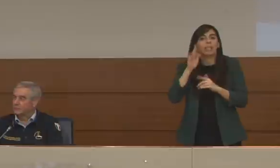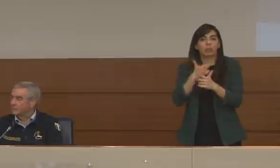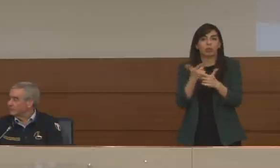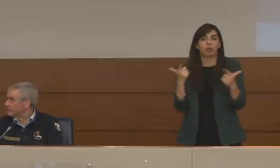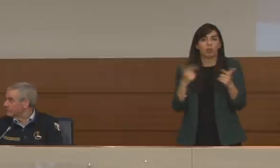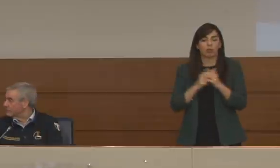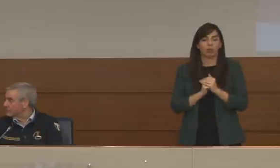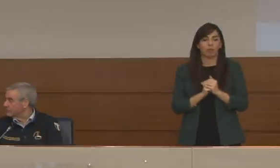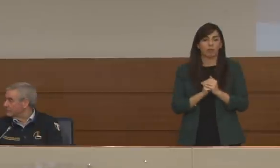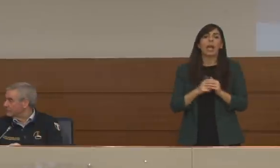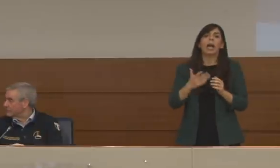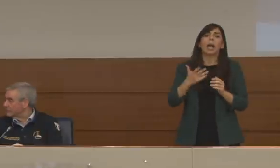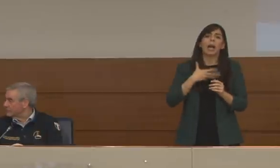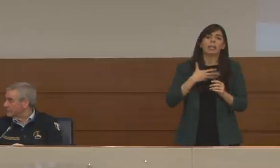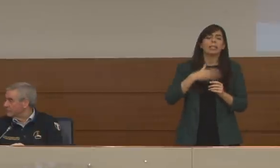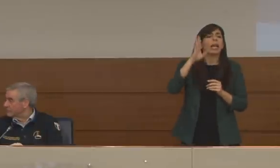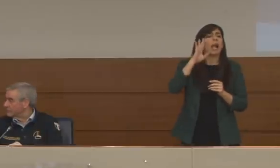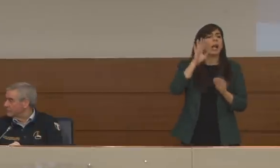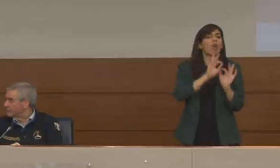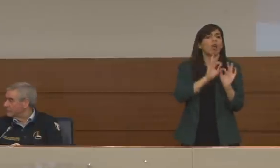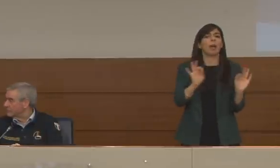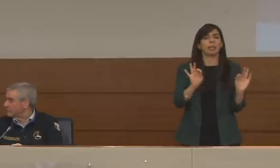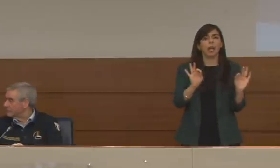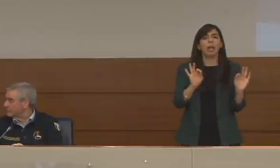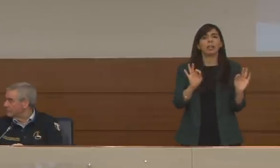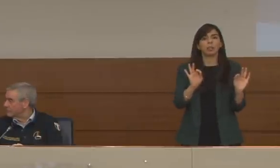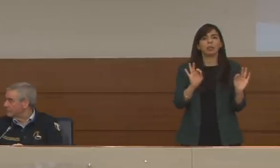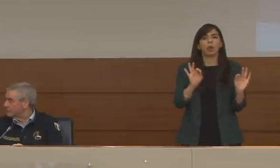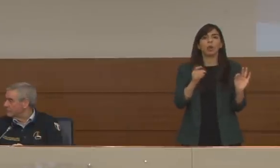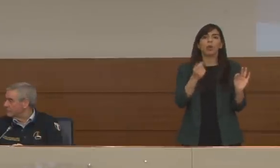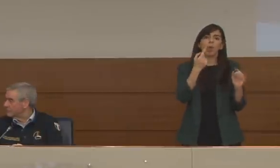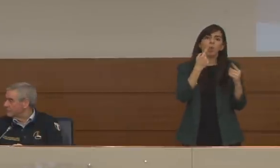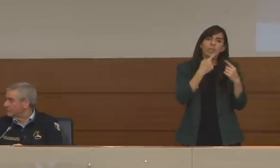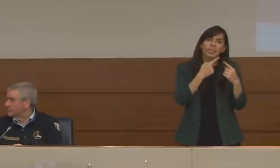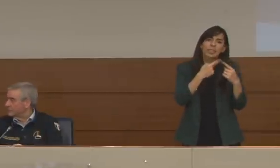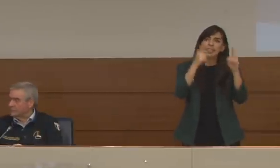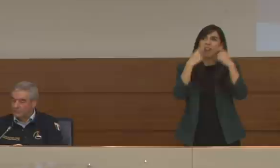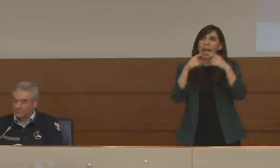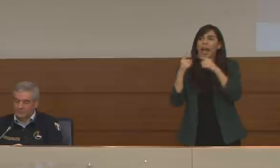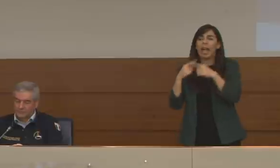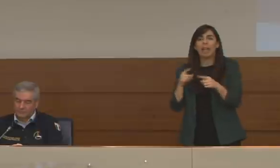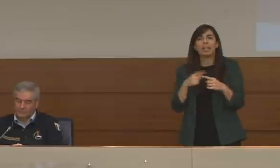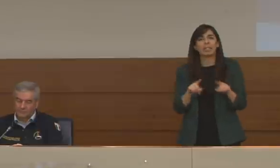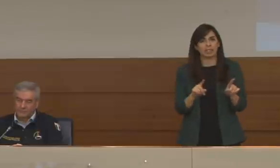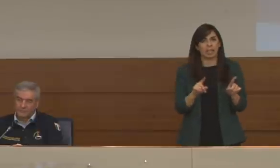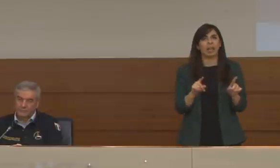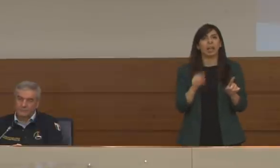Ci sono raccomandazioni abbastanza diverse e varie, che in parte identificano anche